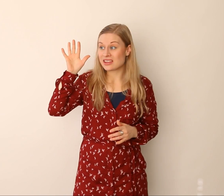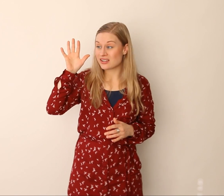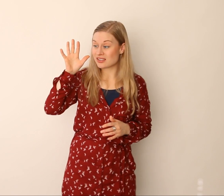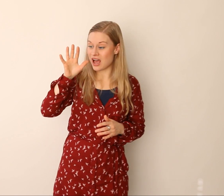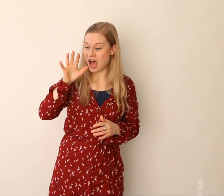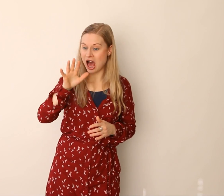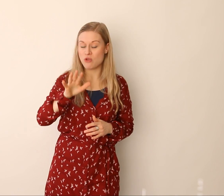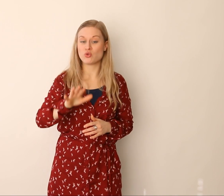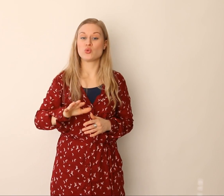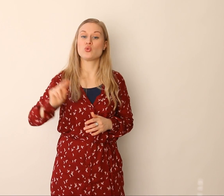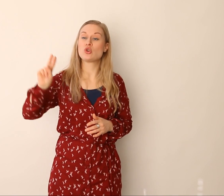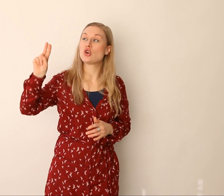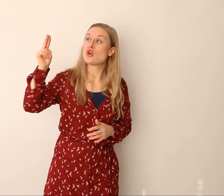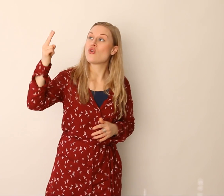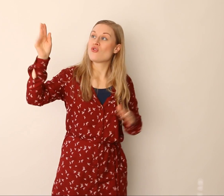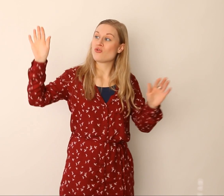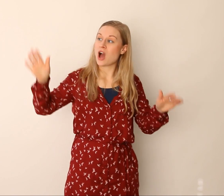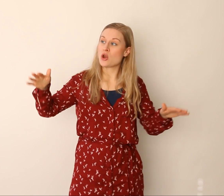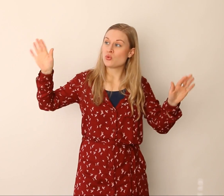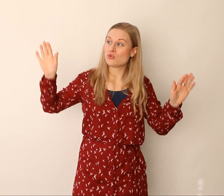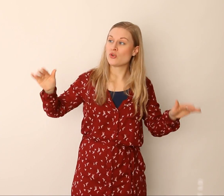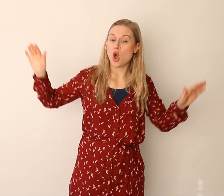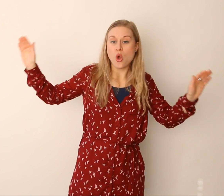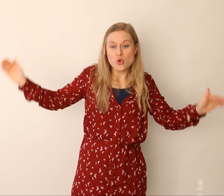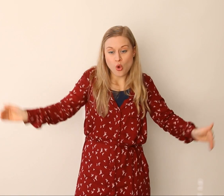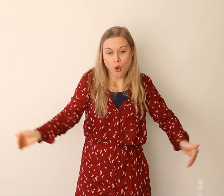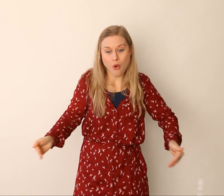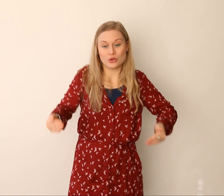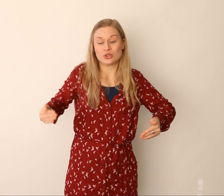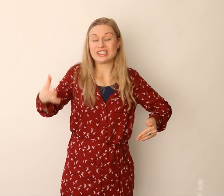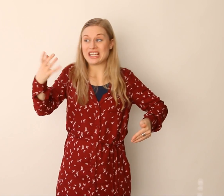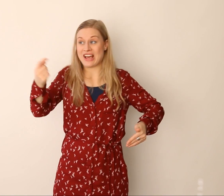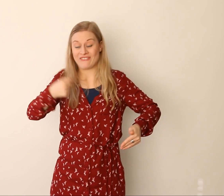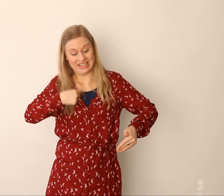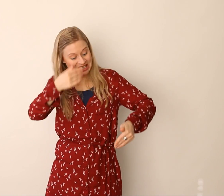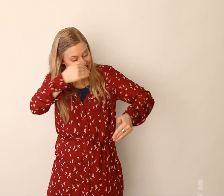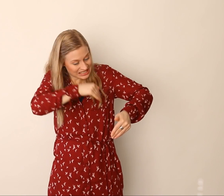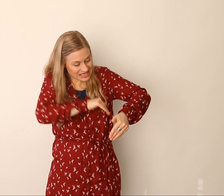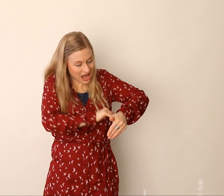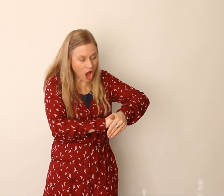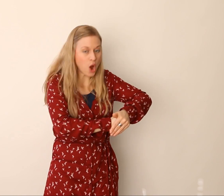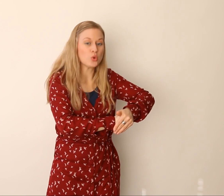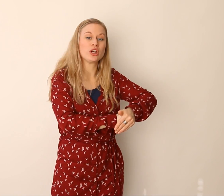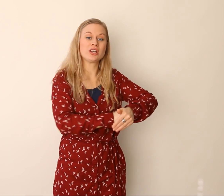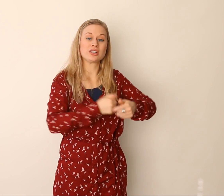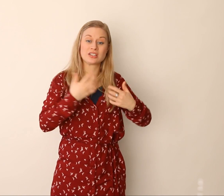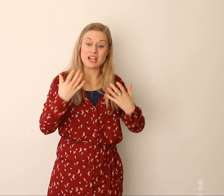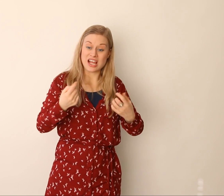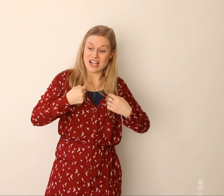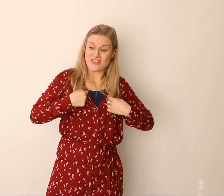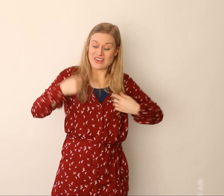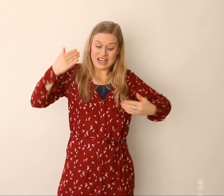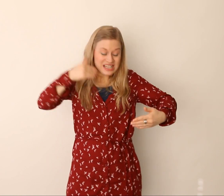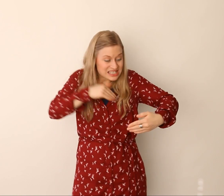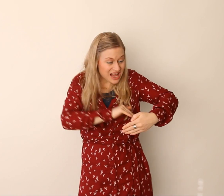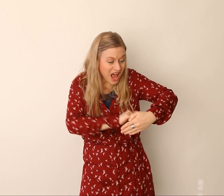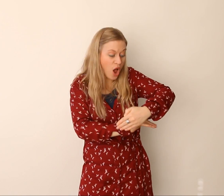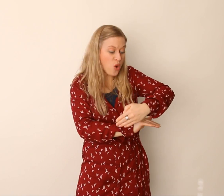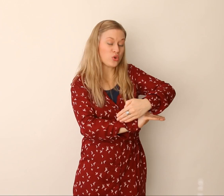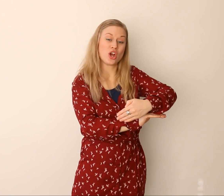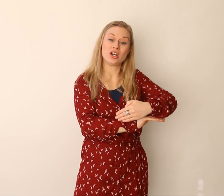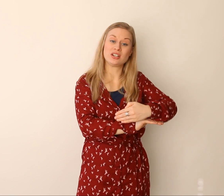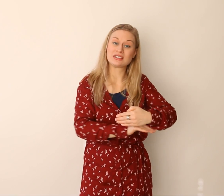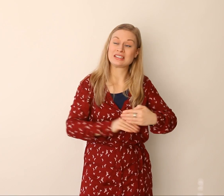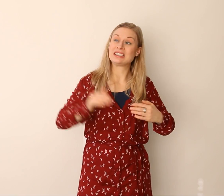In de schaduw van Uw vleugels, wil ik schuilen, wil ik schuilen.